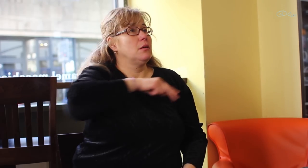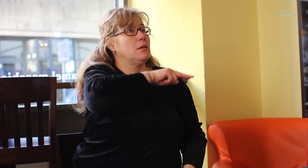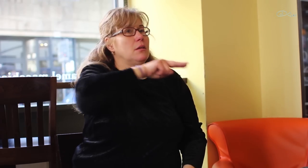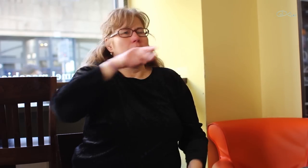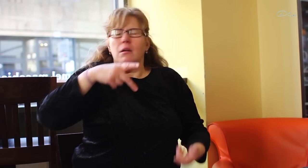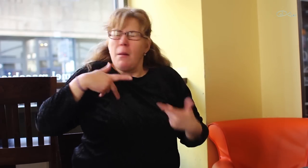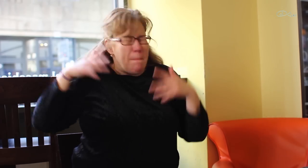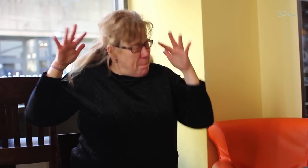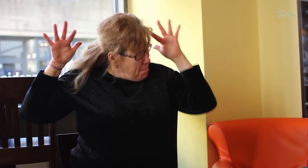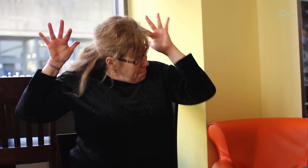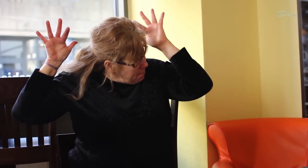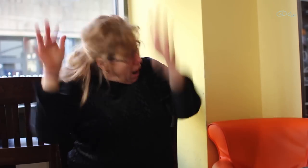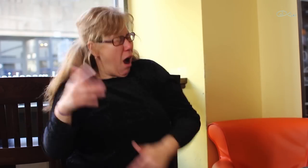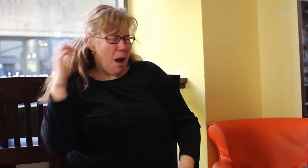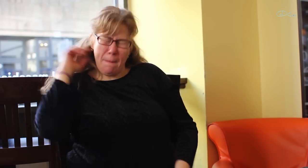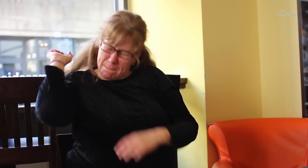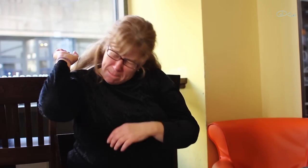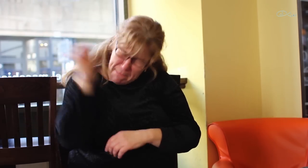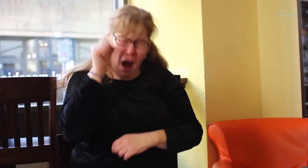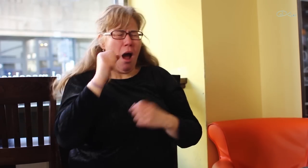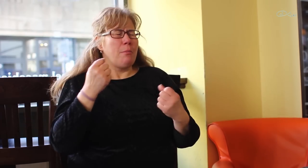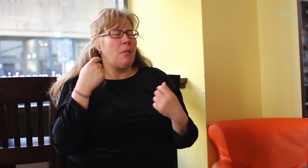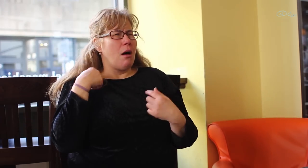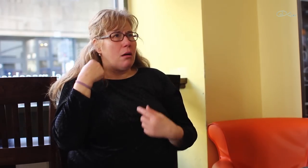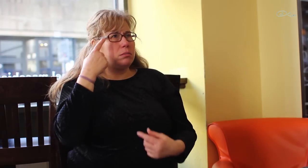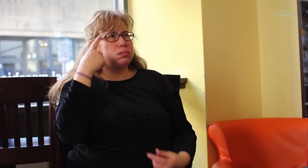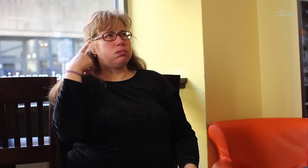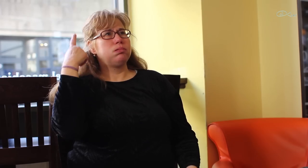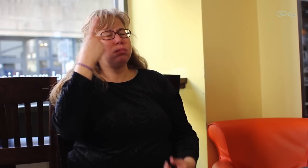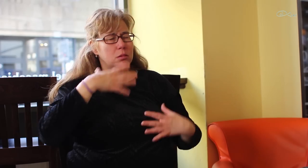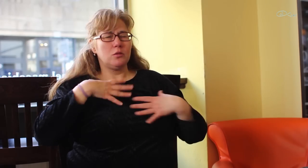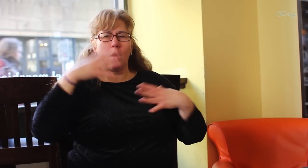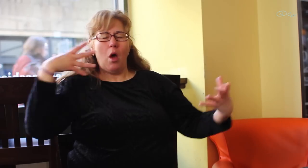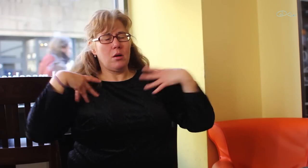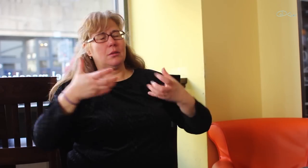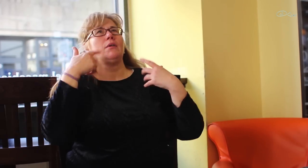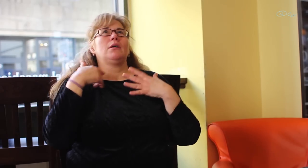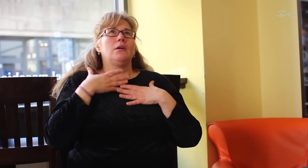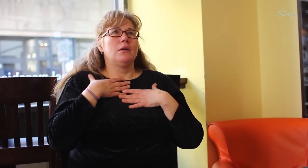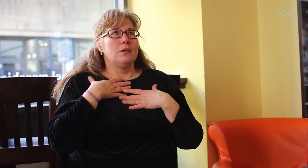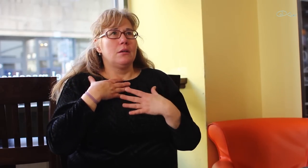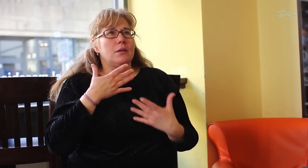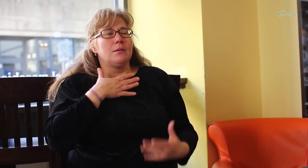Das gab einen bösen Schlag und mir wurde total schwindelig. Ich hatte einen Schock. Alle Leute kamen auf mich zu und wollten mir helfen. Das war so peinlich!